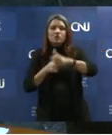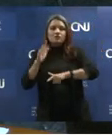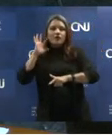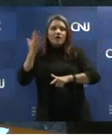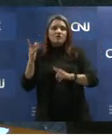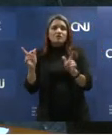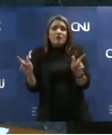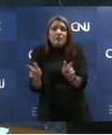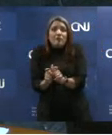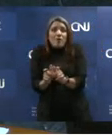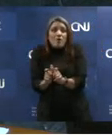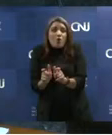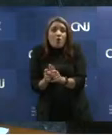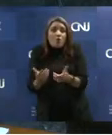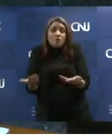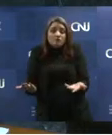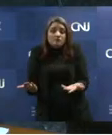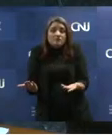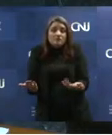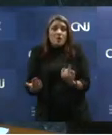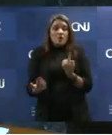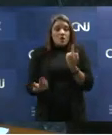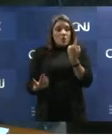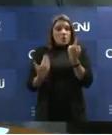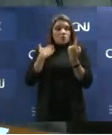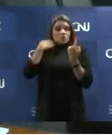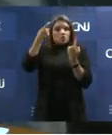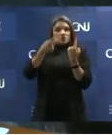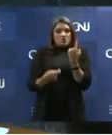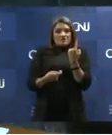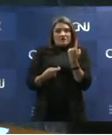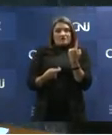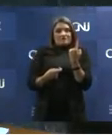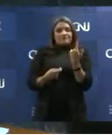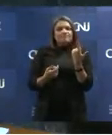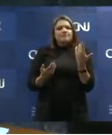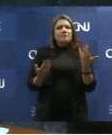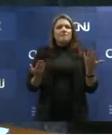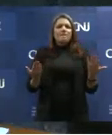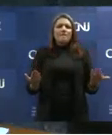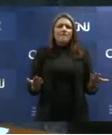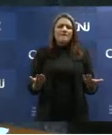e um único juiz Aí se disse que houve,